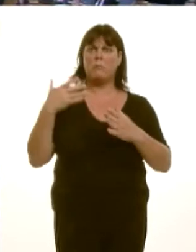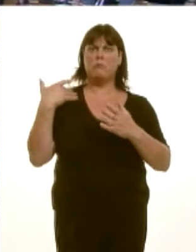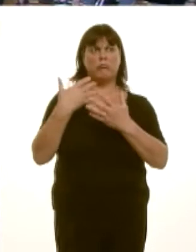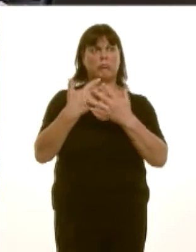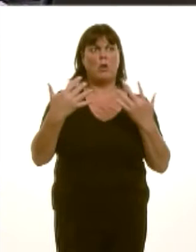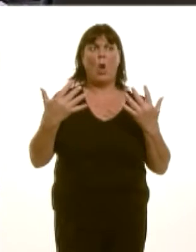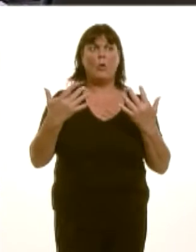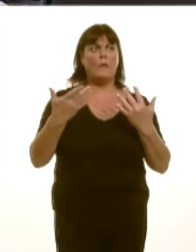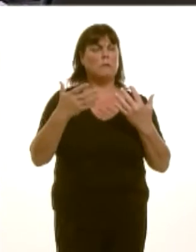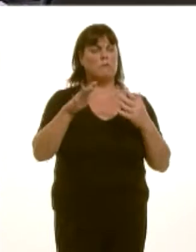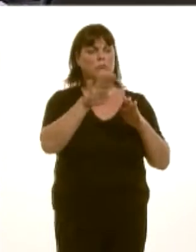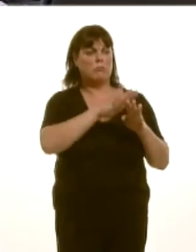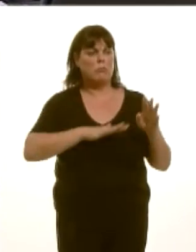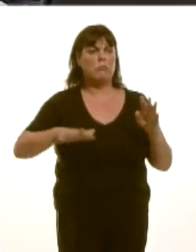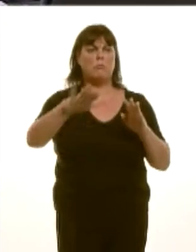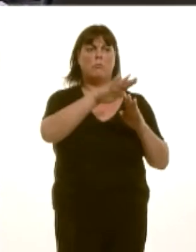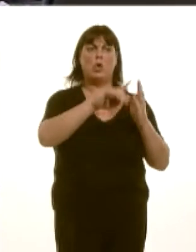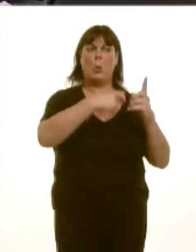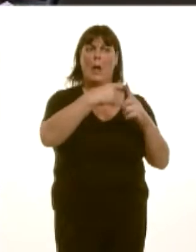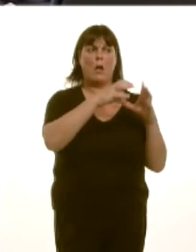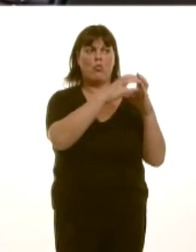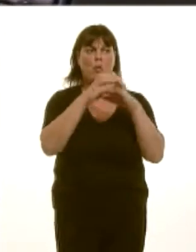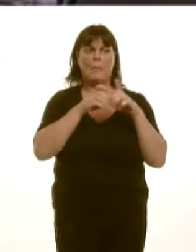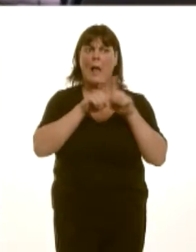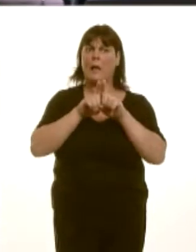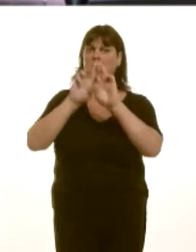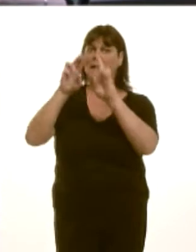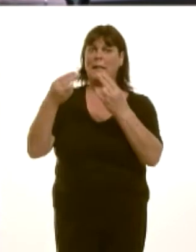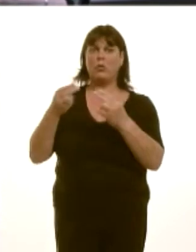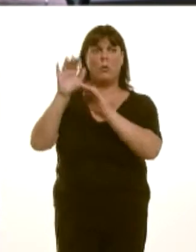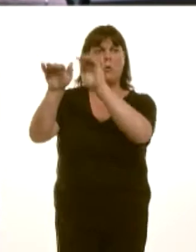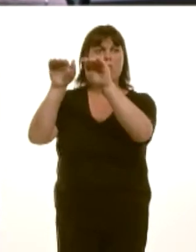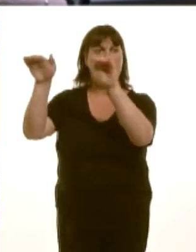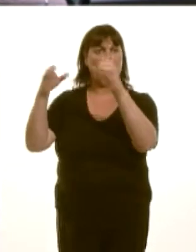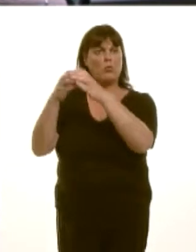nod, wrth gwrs, yw sicrhau bod buddiannau Cymru yn cael eu hyrwyddo a’u diogelu.